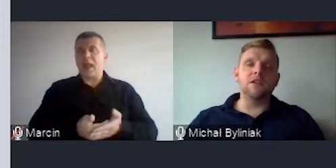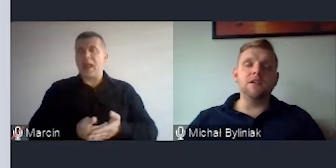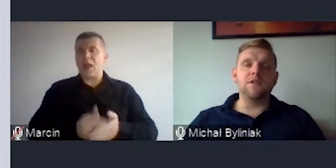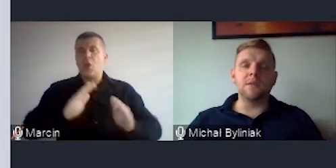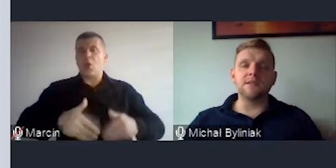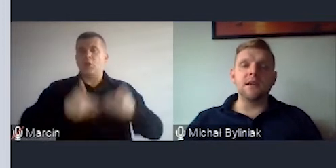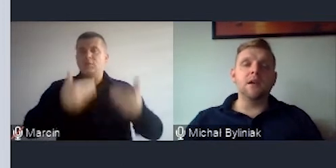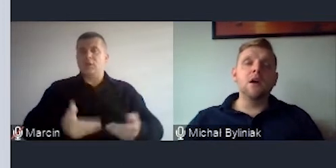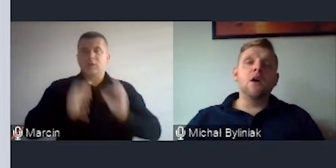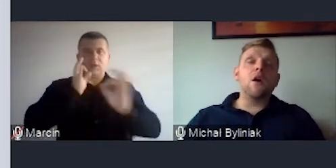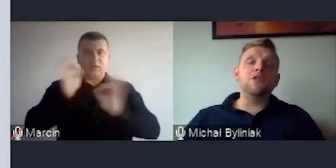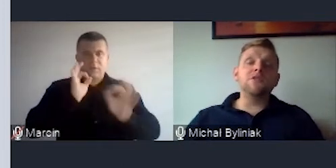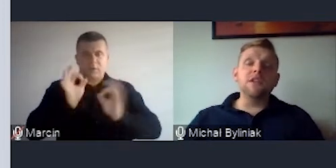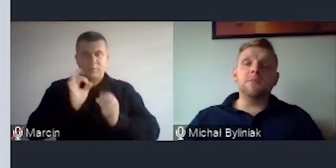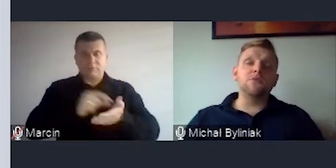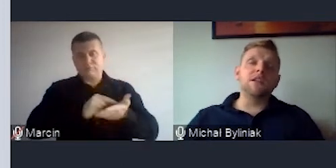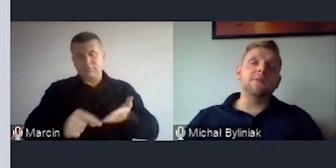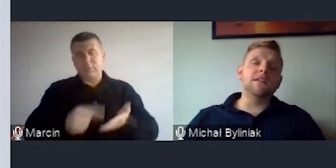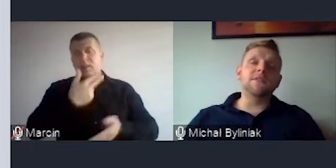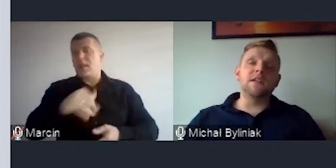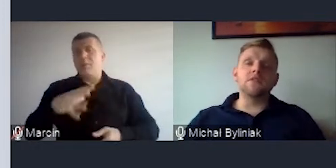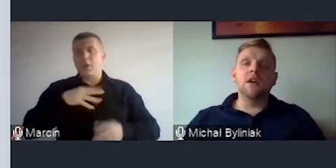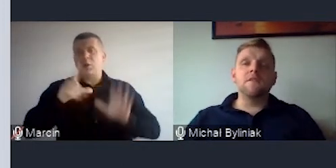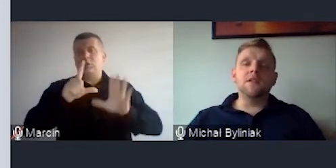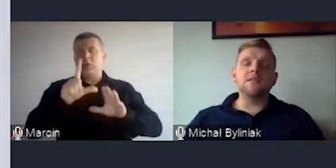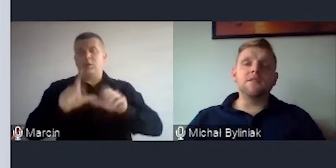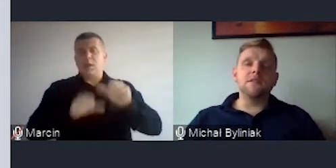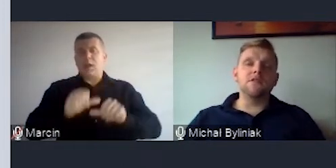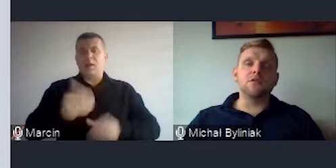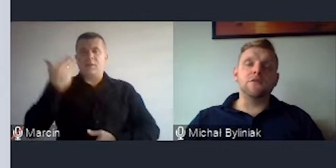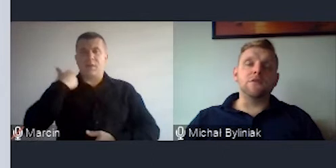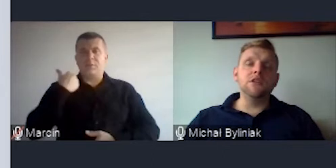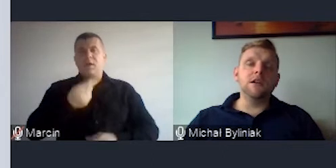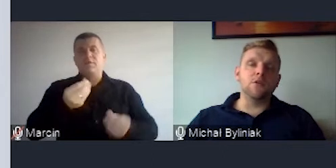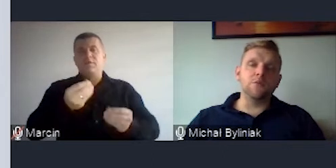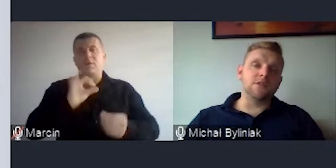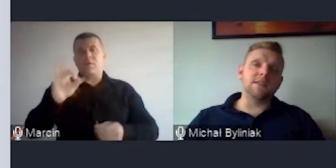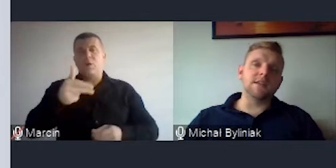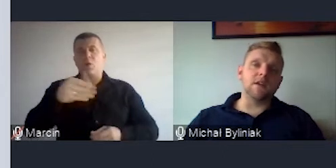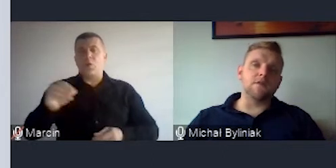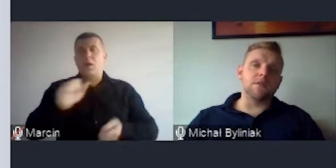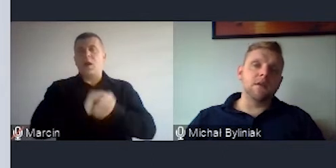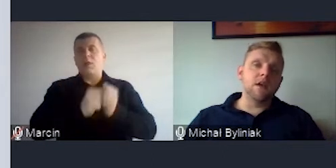informację o tym, że nie był 7 lat wstecz dofinansowany z środków unijnych lub dotacji krajowych.